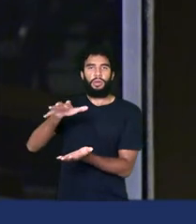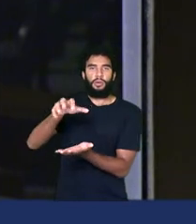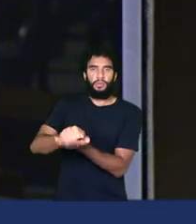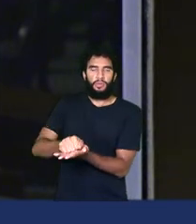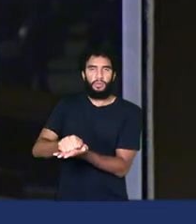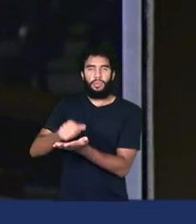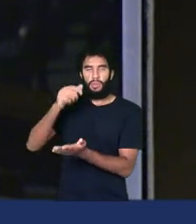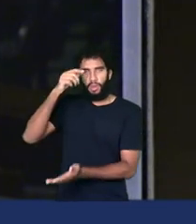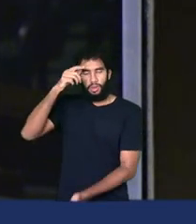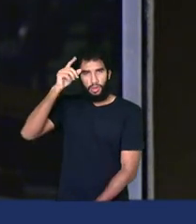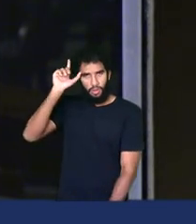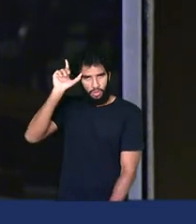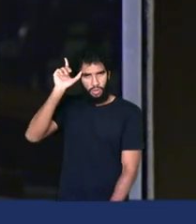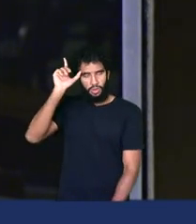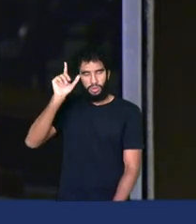PARA O MINISTÉRIO DA JUSTIÇ